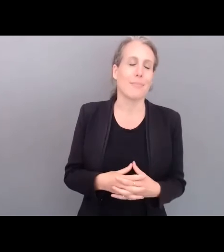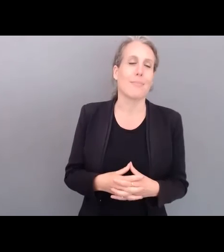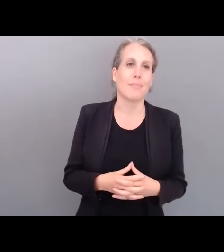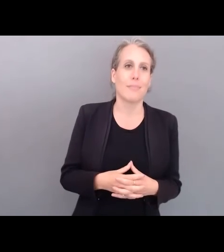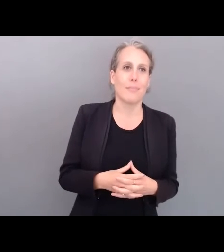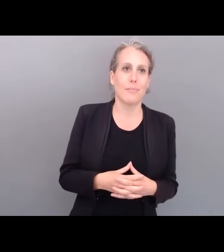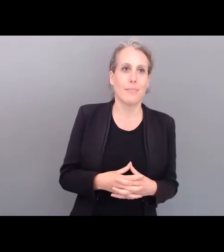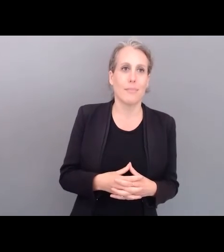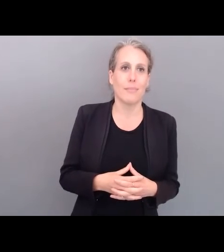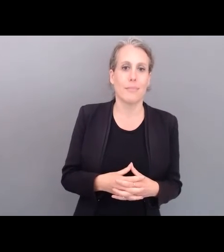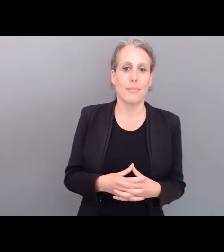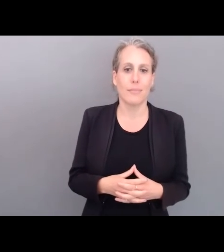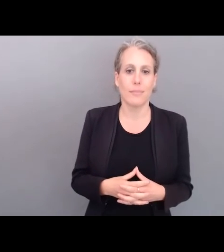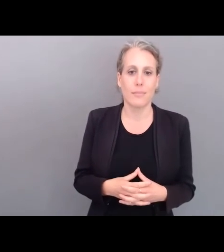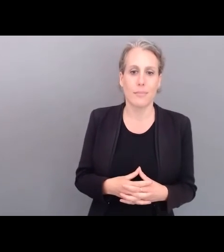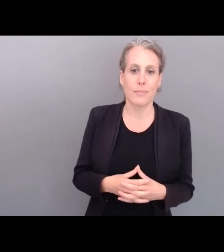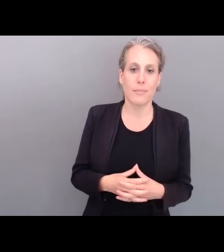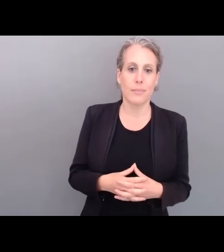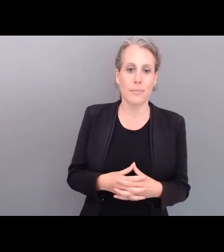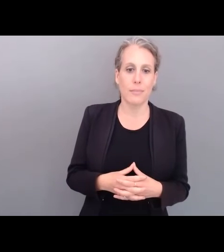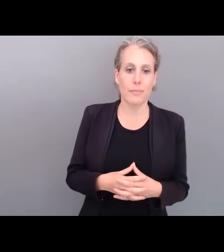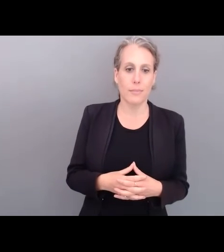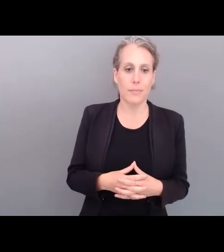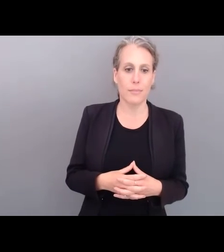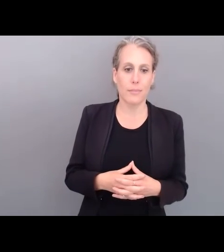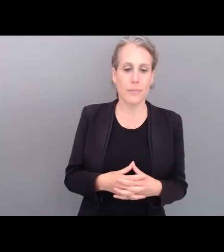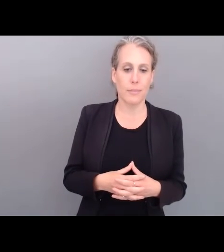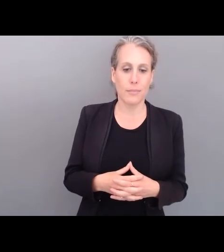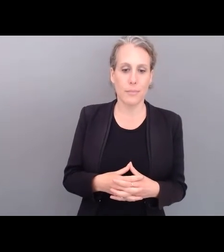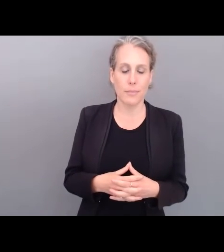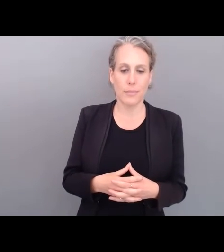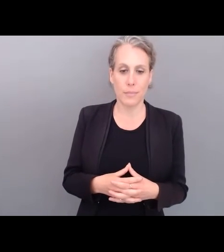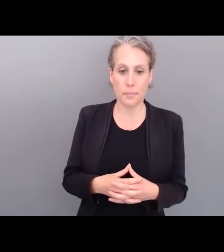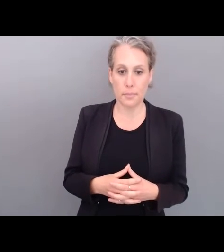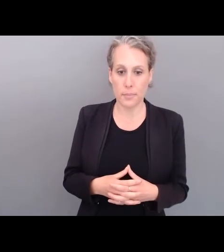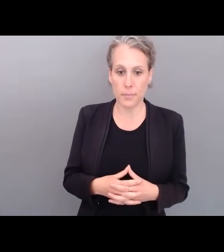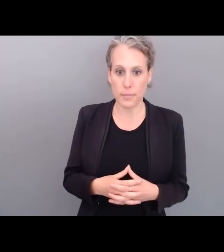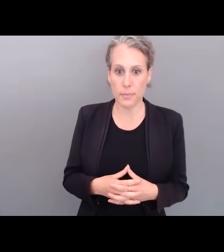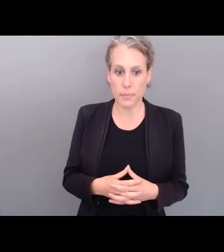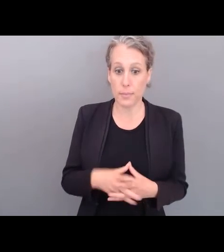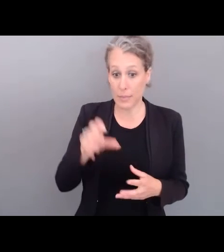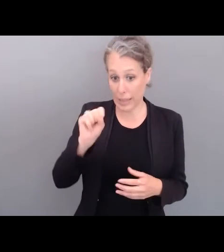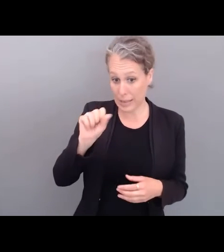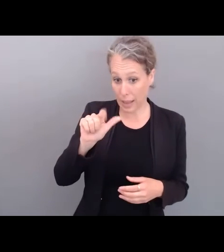está bien.